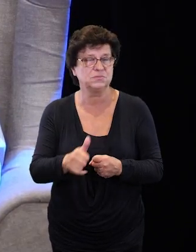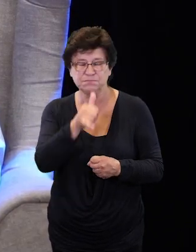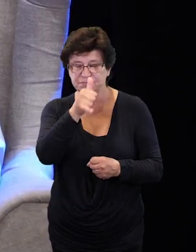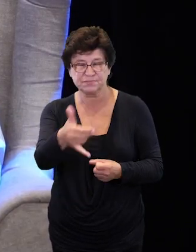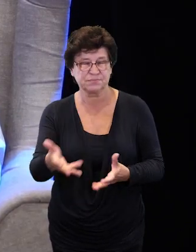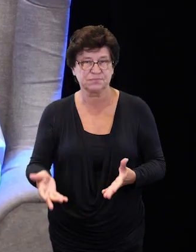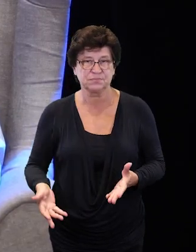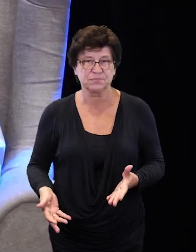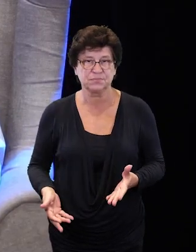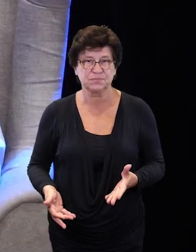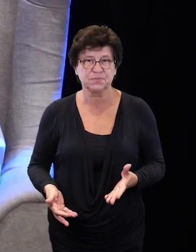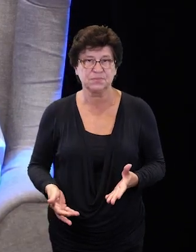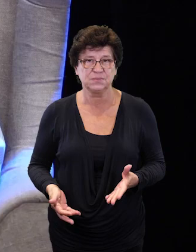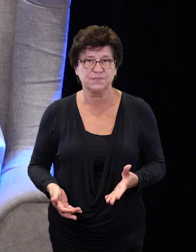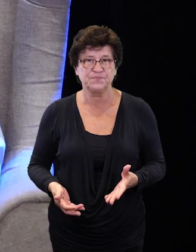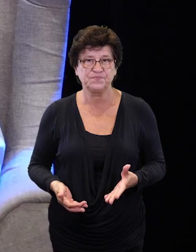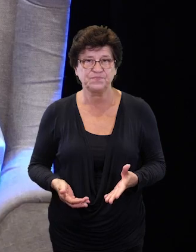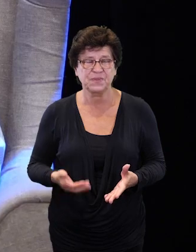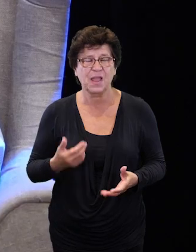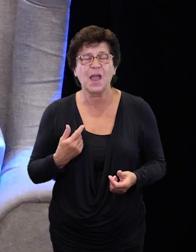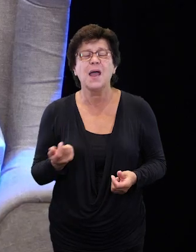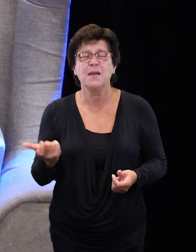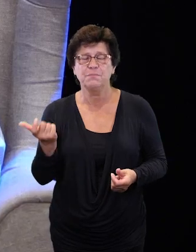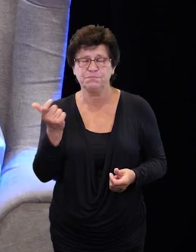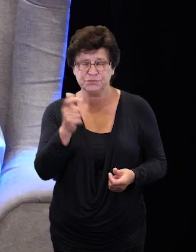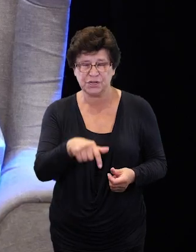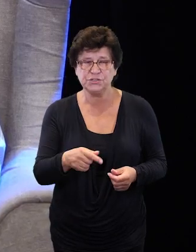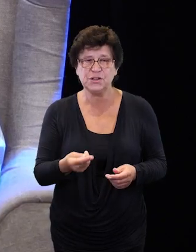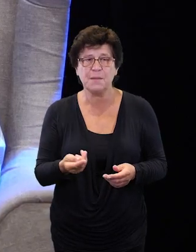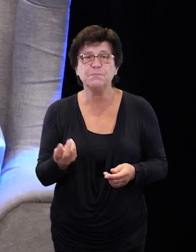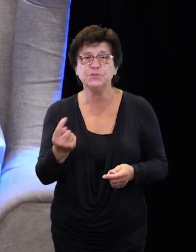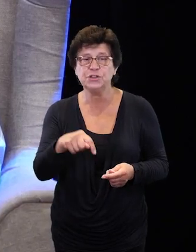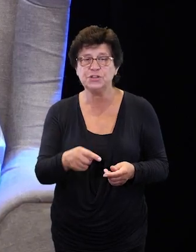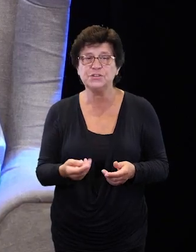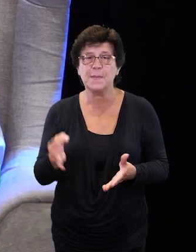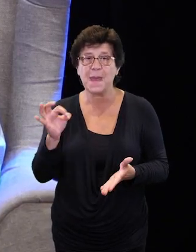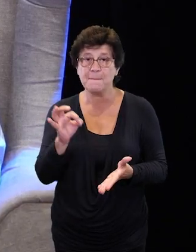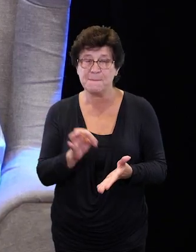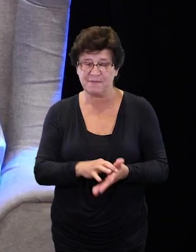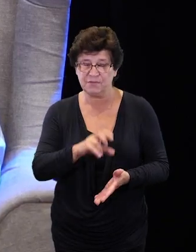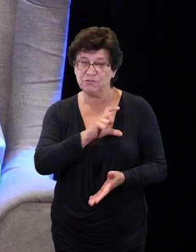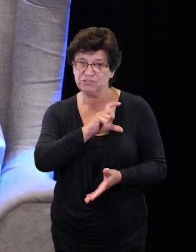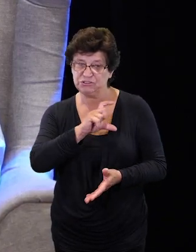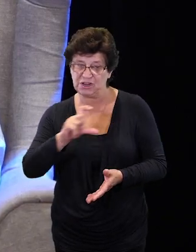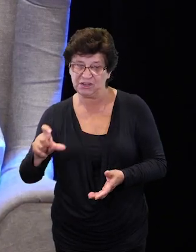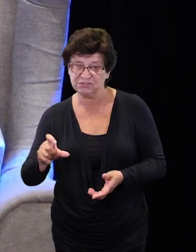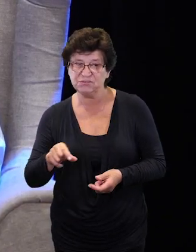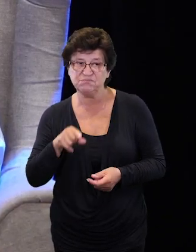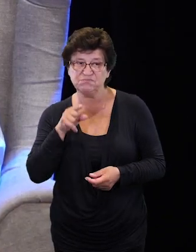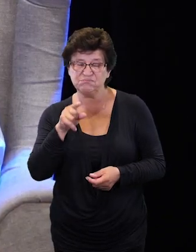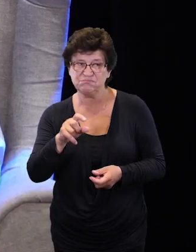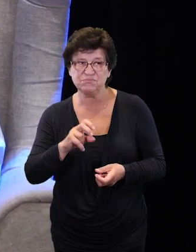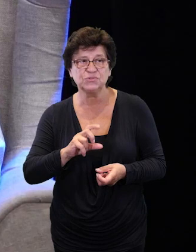Więc kiedyś przyjdzie pewnie czas, kiedy będziemy musieli się zmierzyć z konsekwencjami tego wszystkiego.